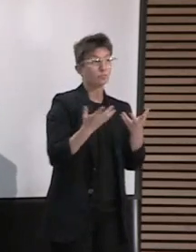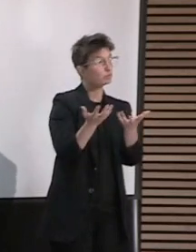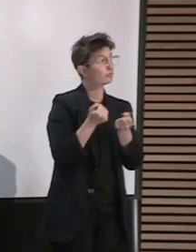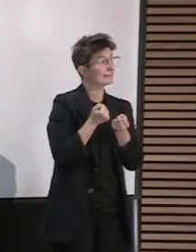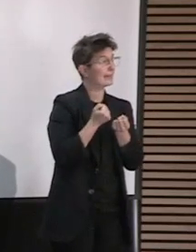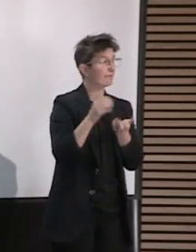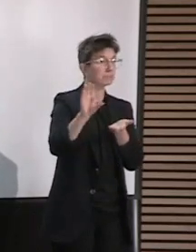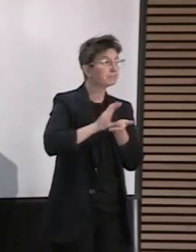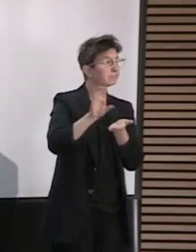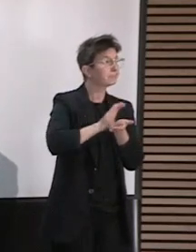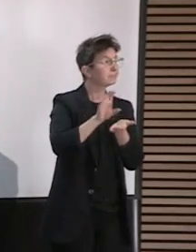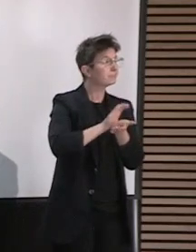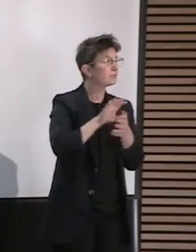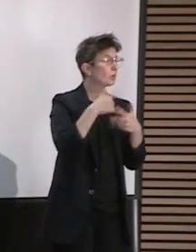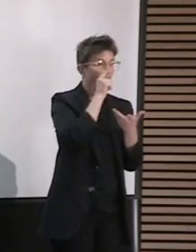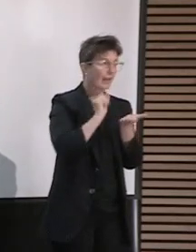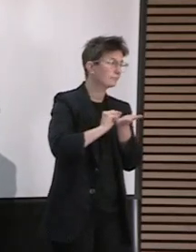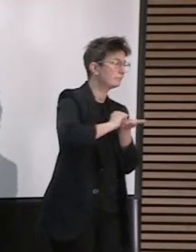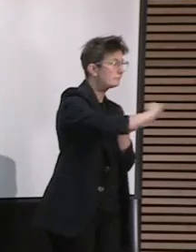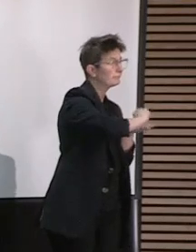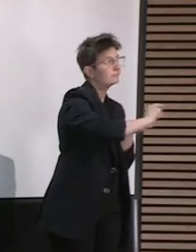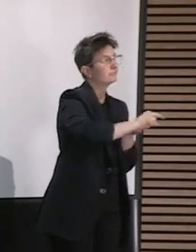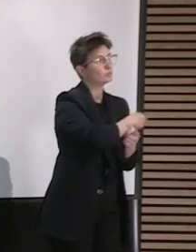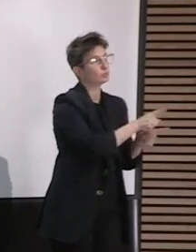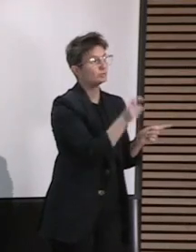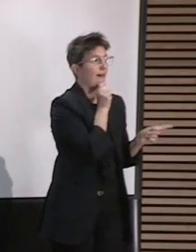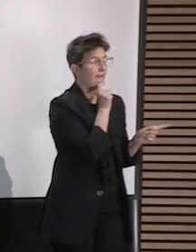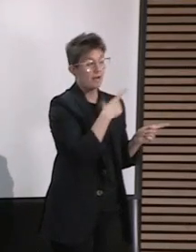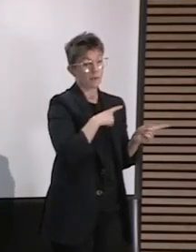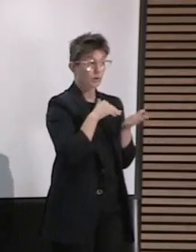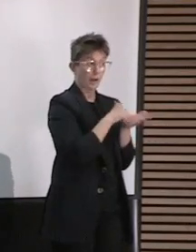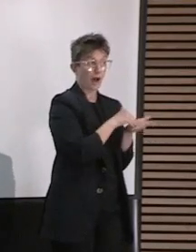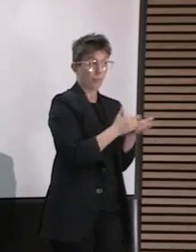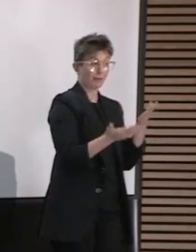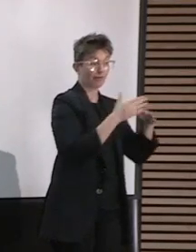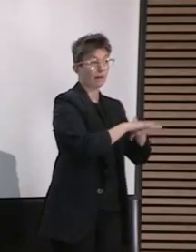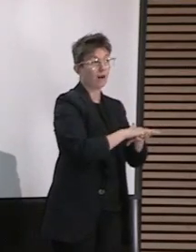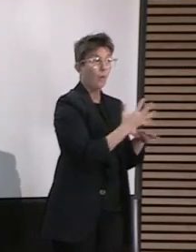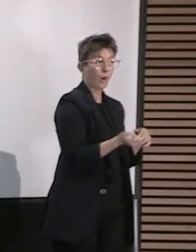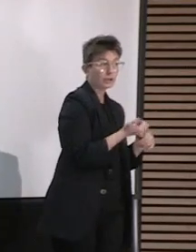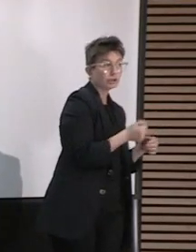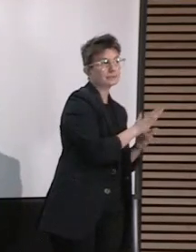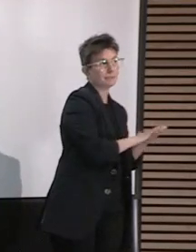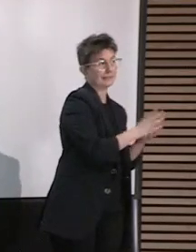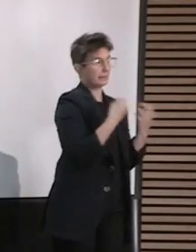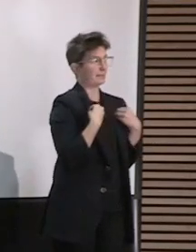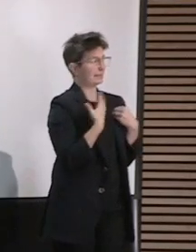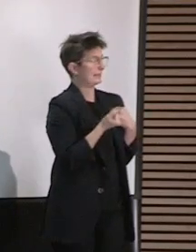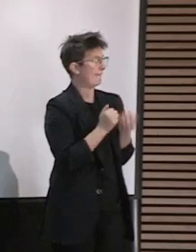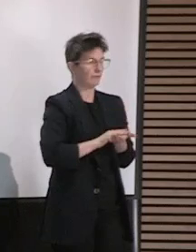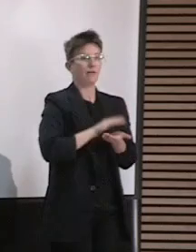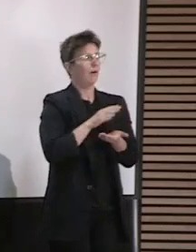whakaaetia 22 wiki te utu hei